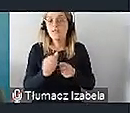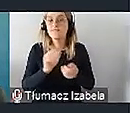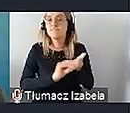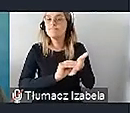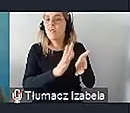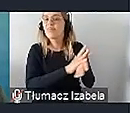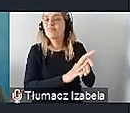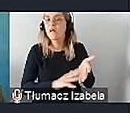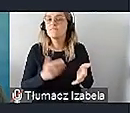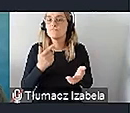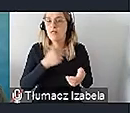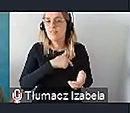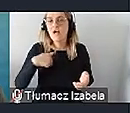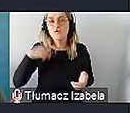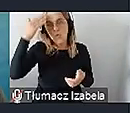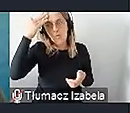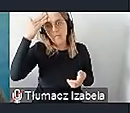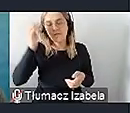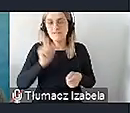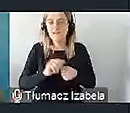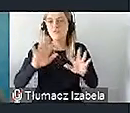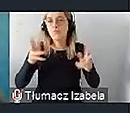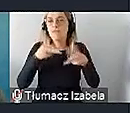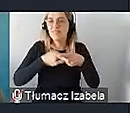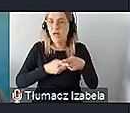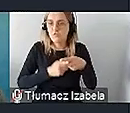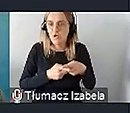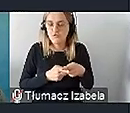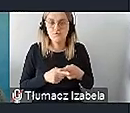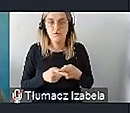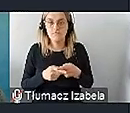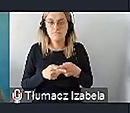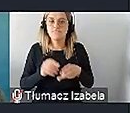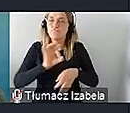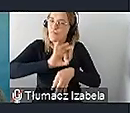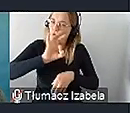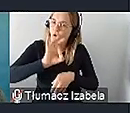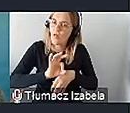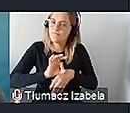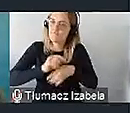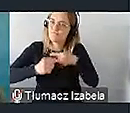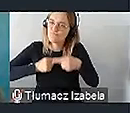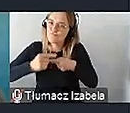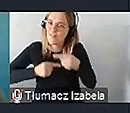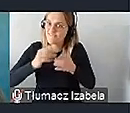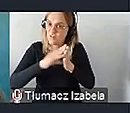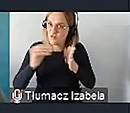że nasz umysł w pewnym sensie jest takim narzędziem zaprojektowanym do przetwarzania obrazów przede wszystkim.